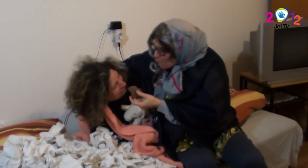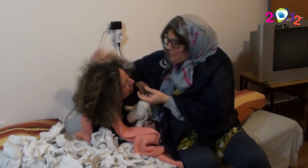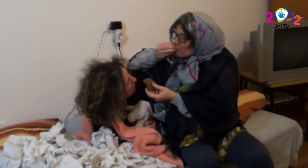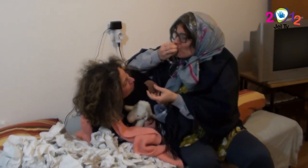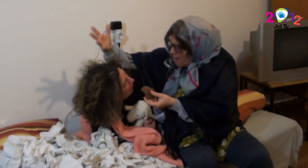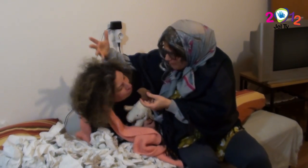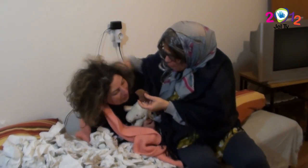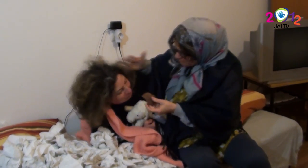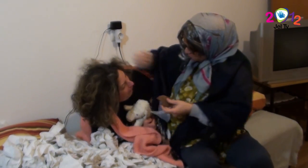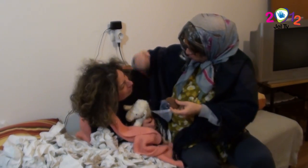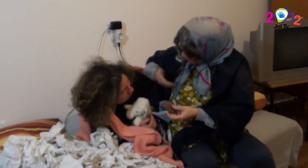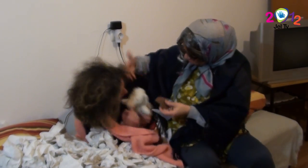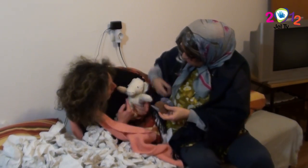Finom!